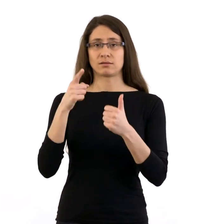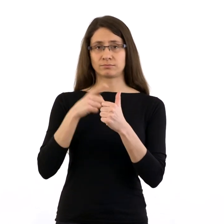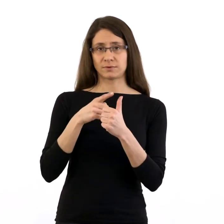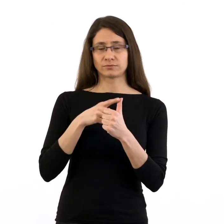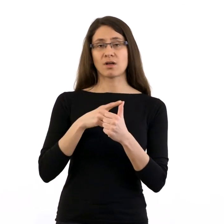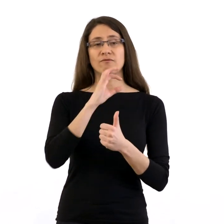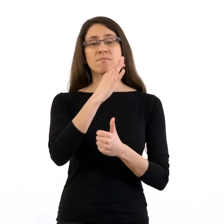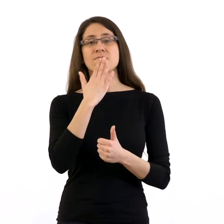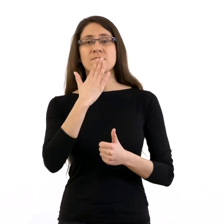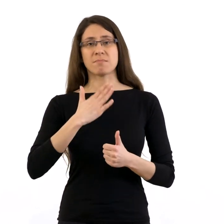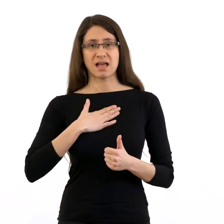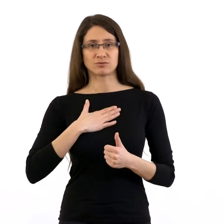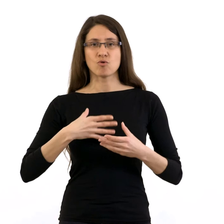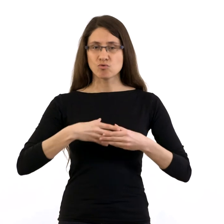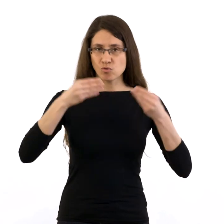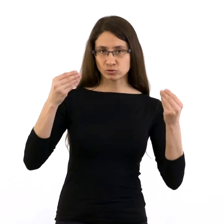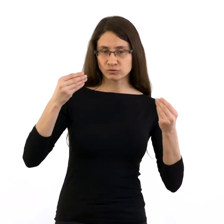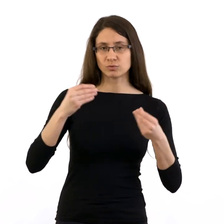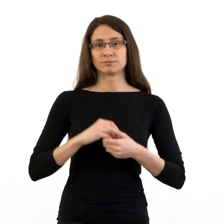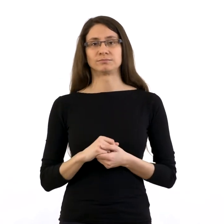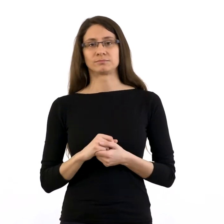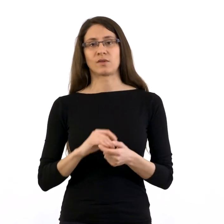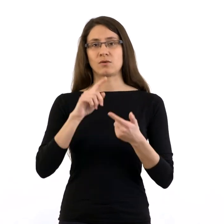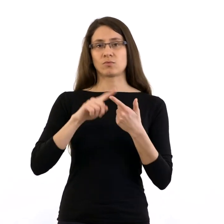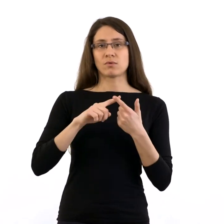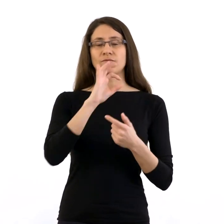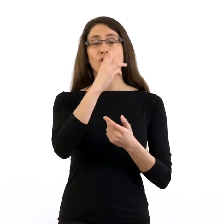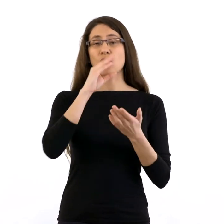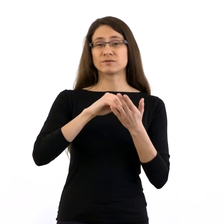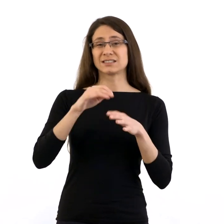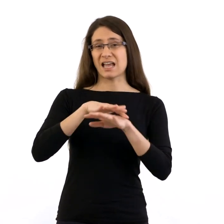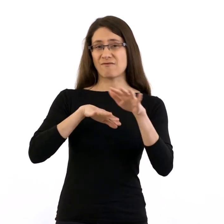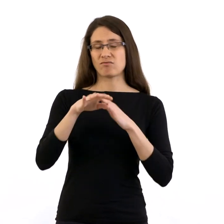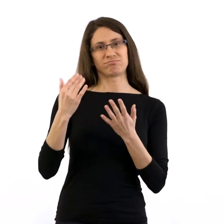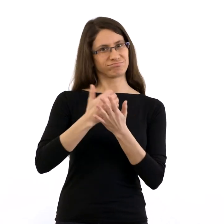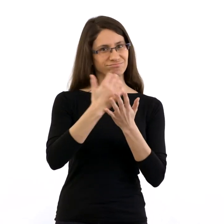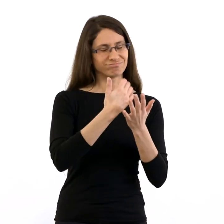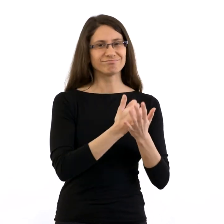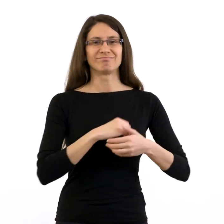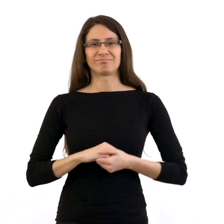rozwój pasji, zdobywanie doświadczenia zawodowego,